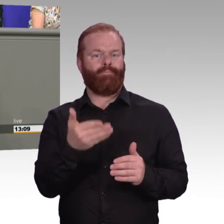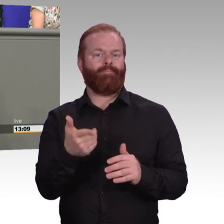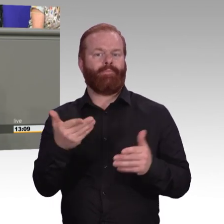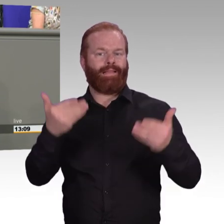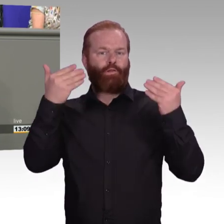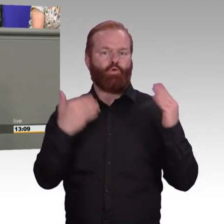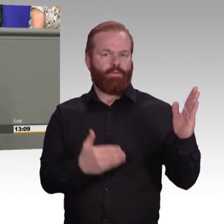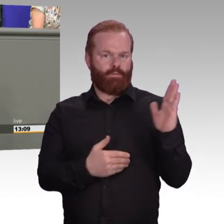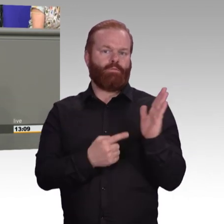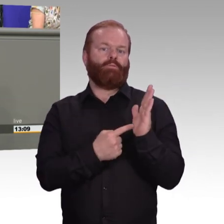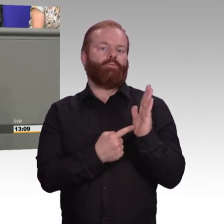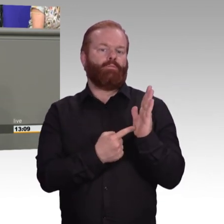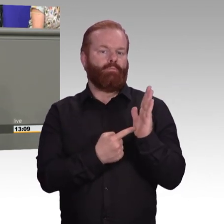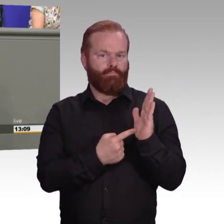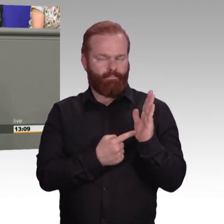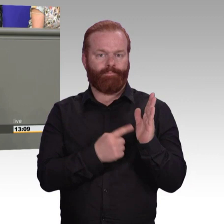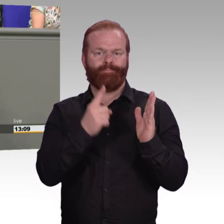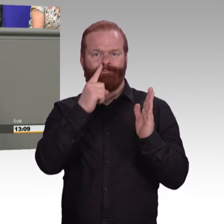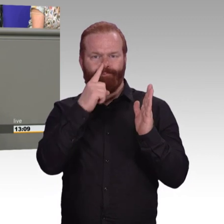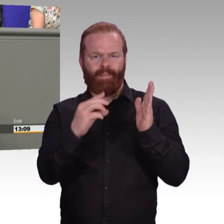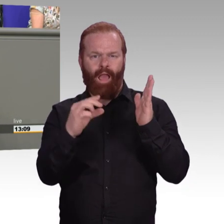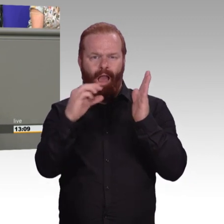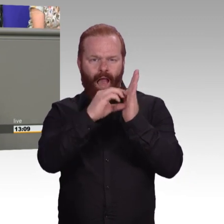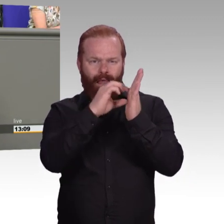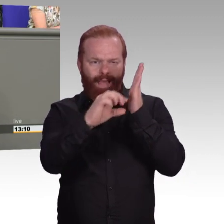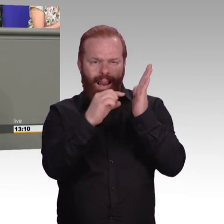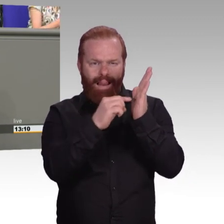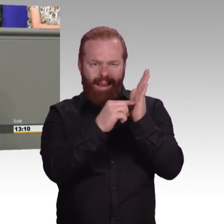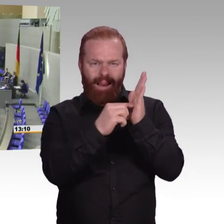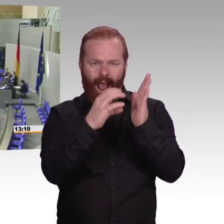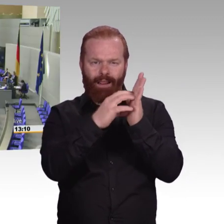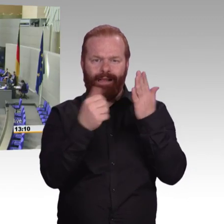tatsächlich auch geschützt sind. (Beifall)